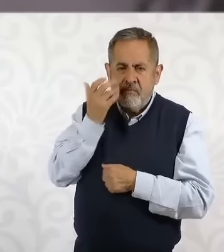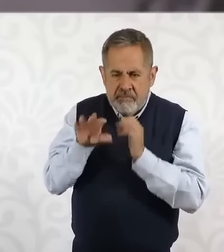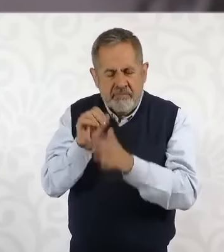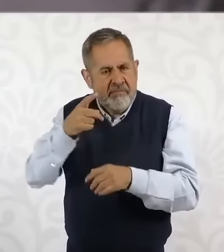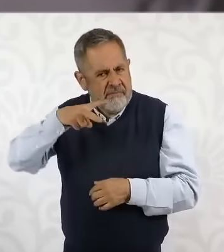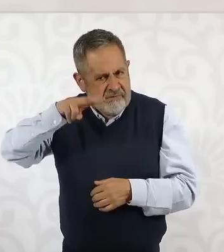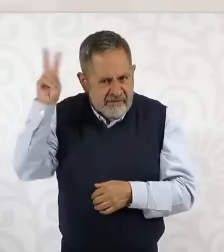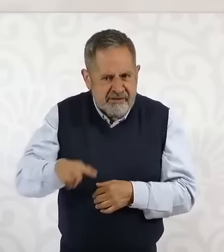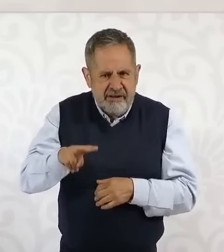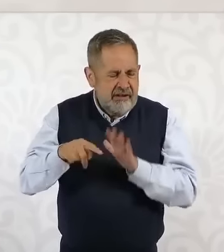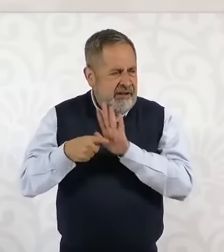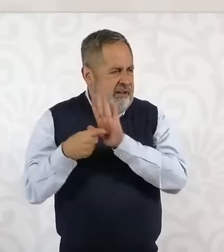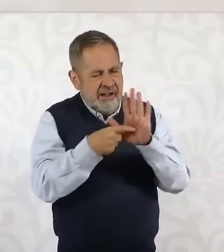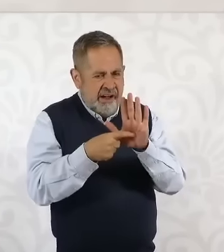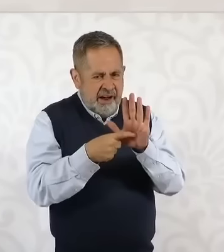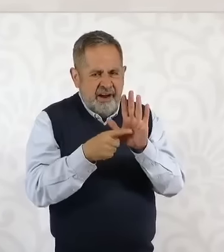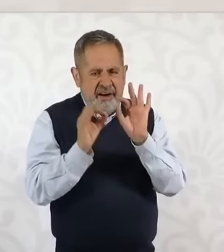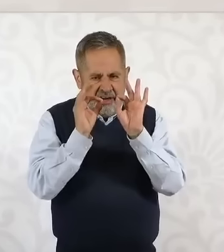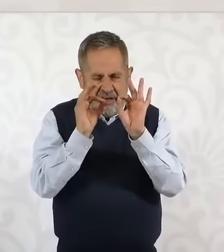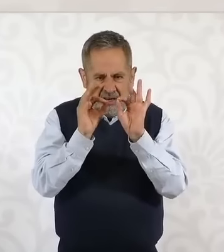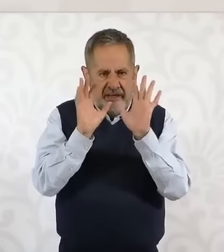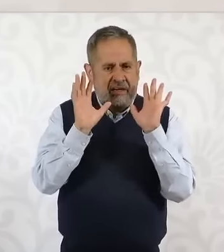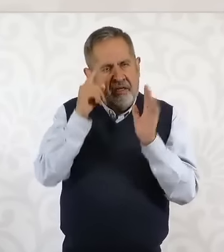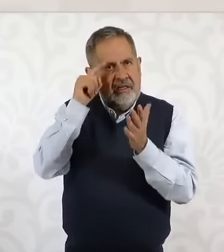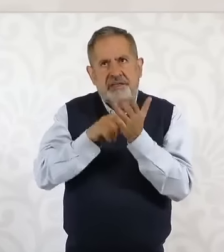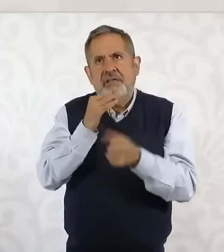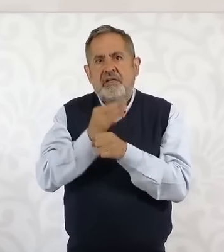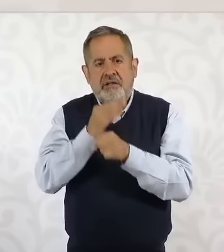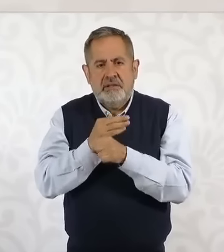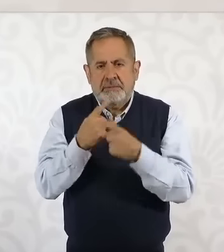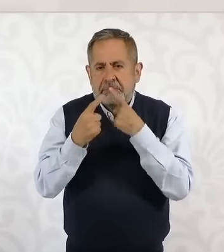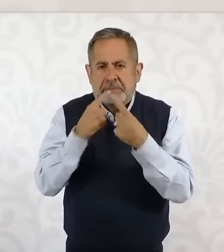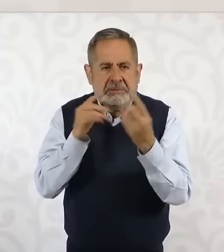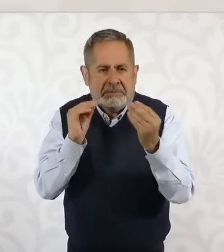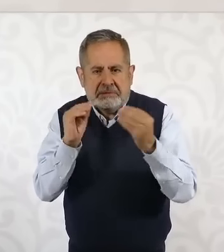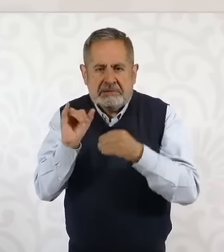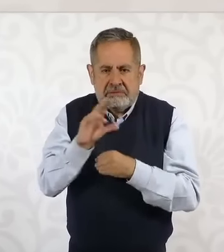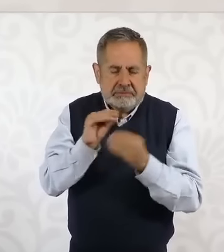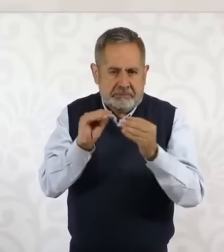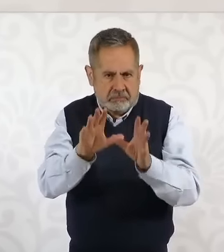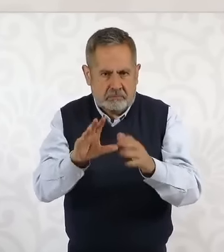Entonces, no creo que sea el momento para entablar una discusión sobre este tema, ¿no? Sí,